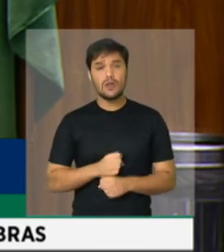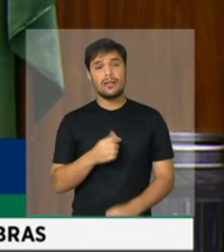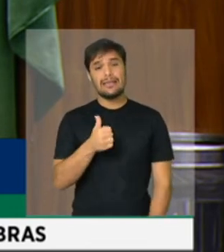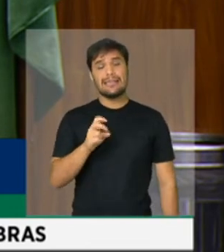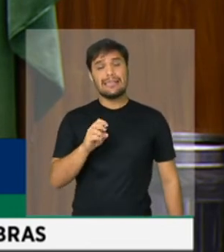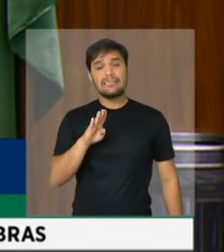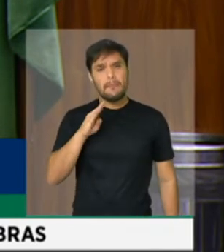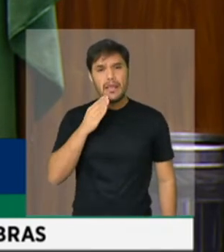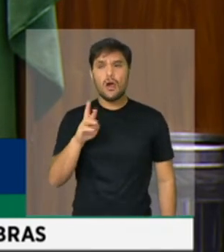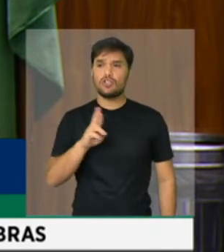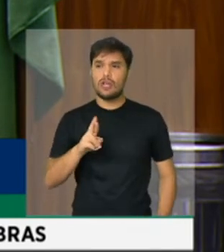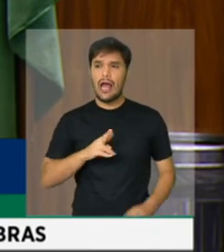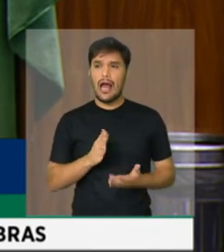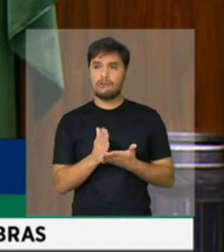NOS ÚLTIMOS 15 ANOS, 15 BILHÕES DE REAIS. OU SEJA, É